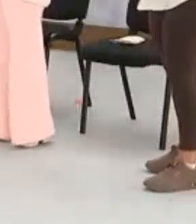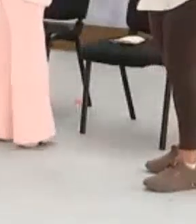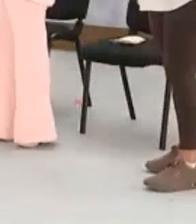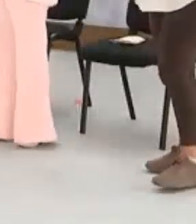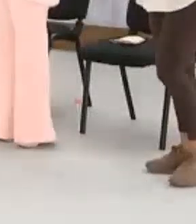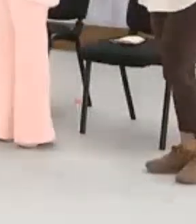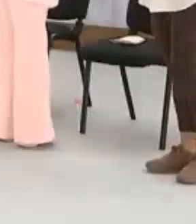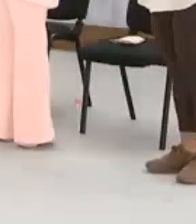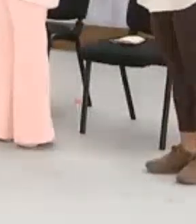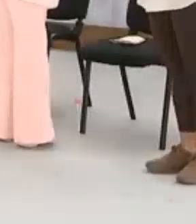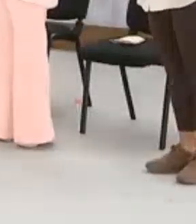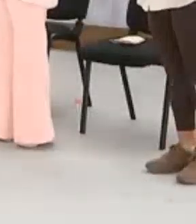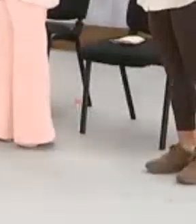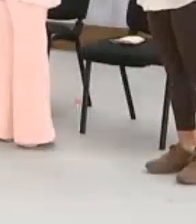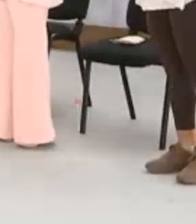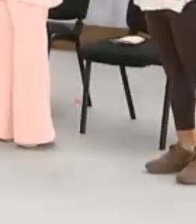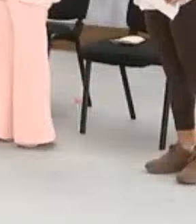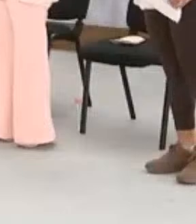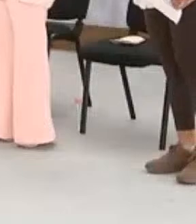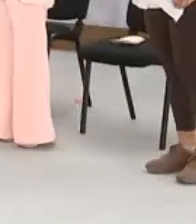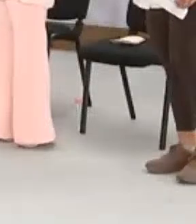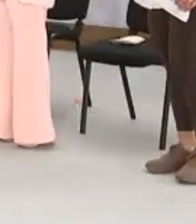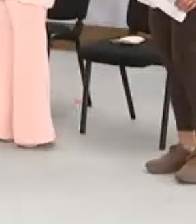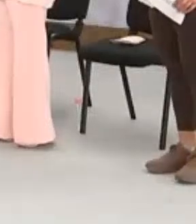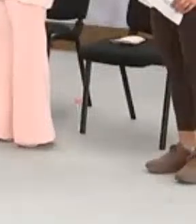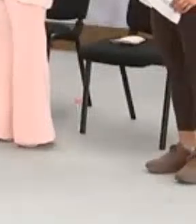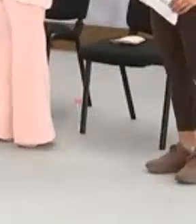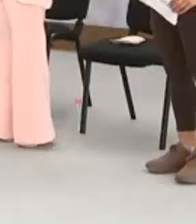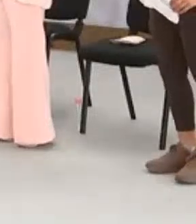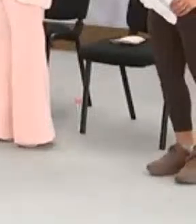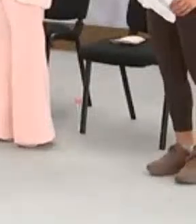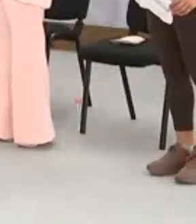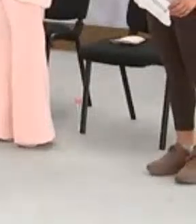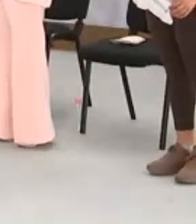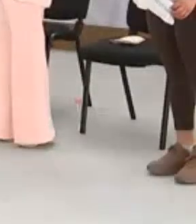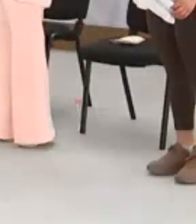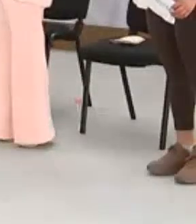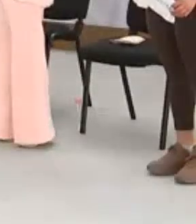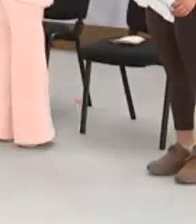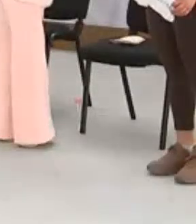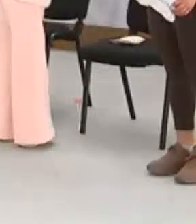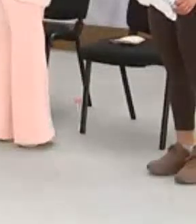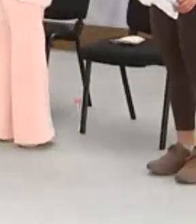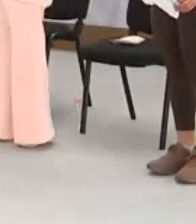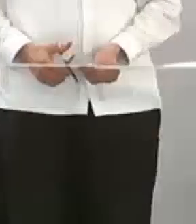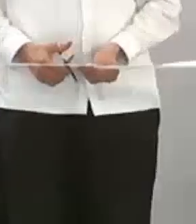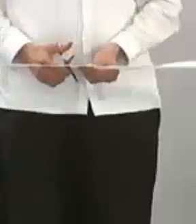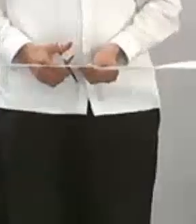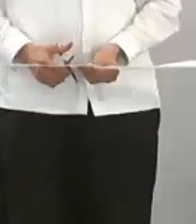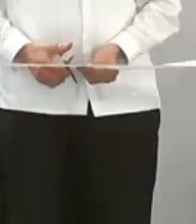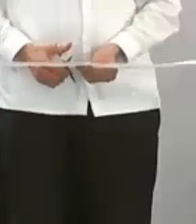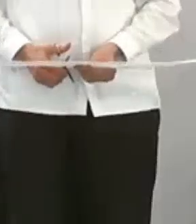a cargo de la presidenta de los Estados Unidos Mexicanos, Dora Claudia Shemba Unardo, acompañada